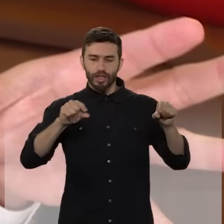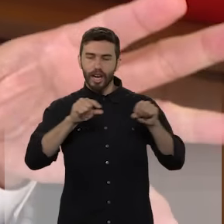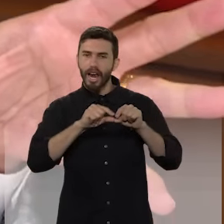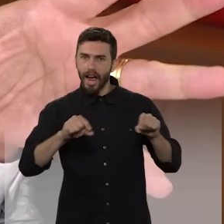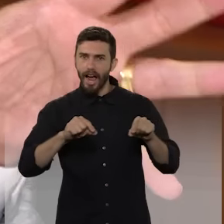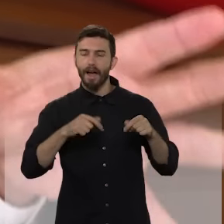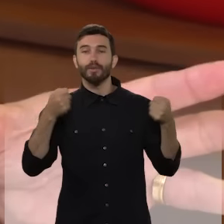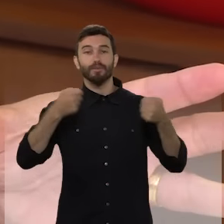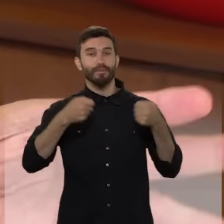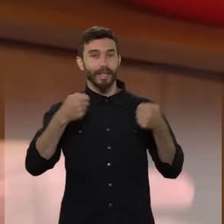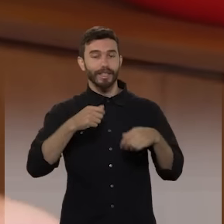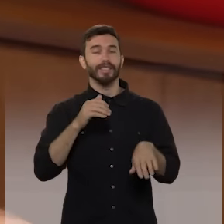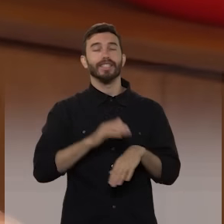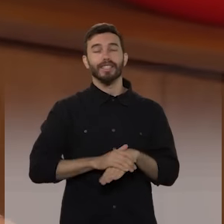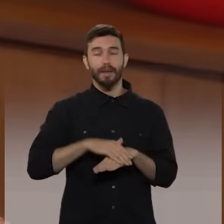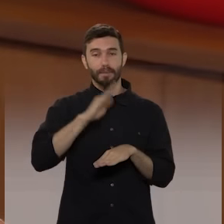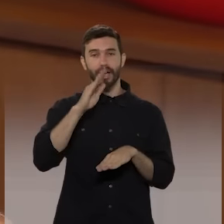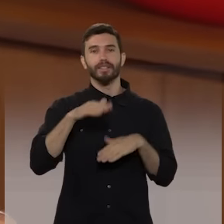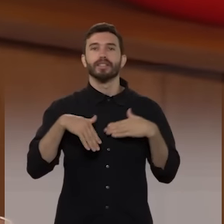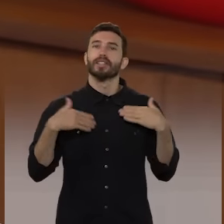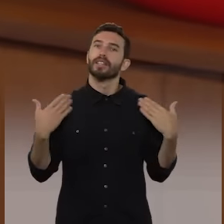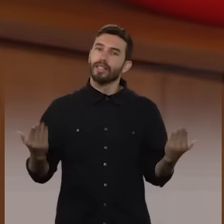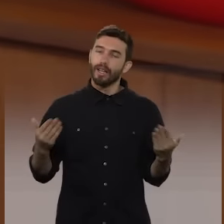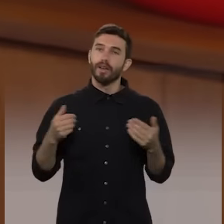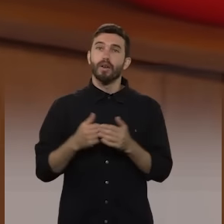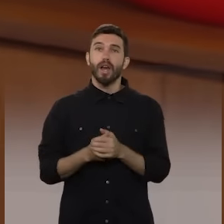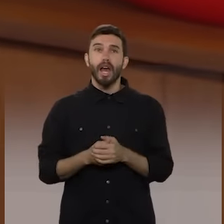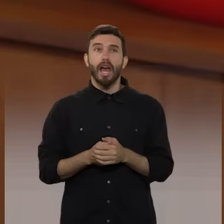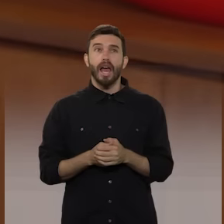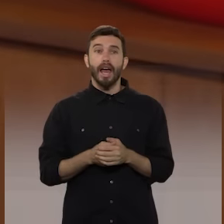aos grandes consumidores, vai existir, vai acontecer. Então, na hora que isso acontece,